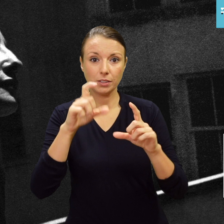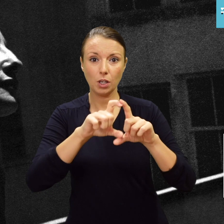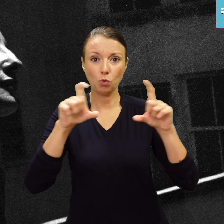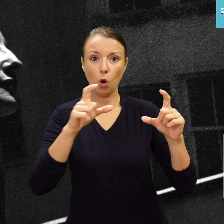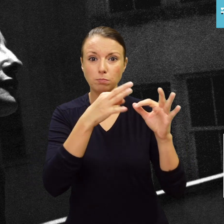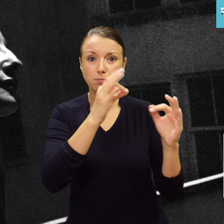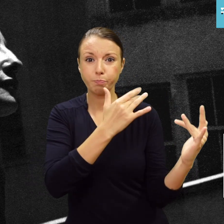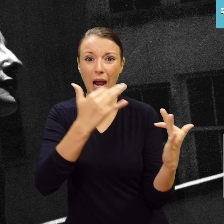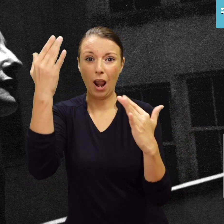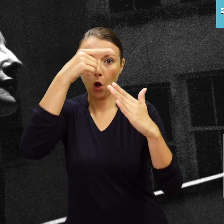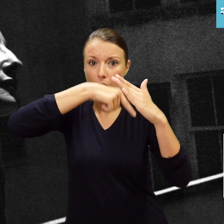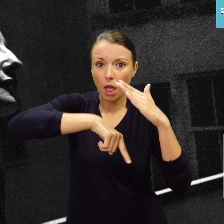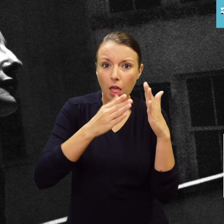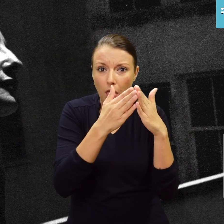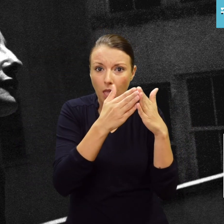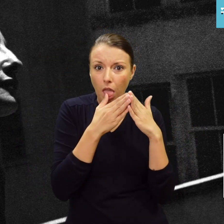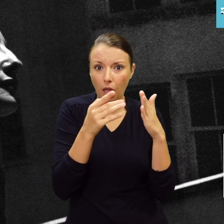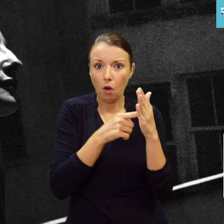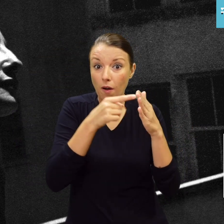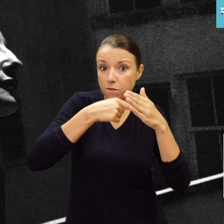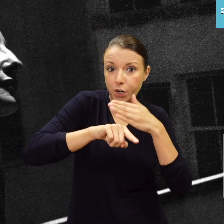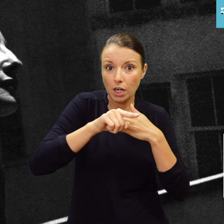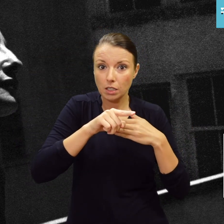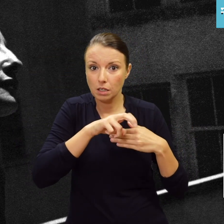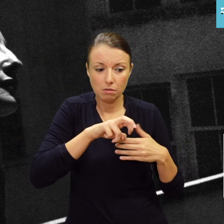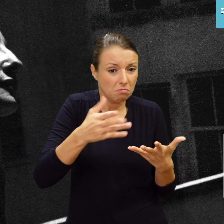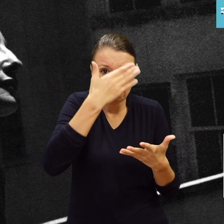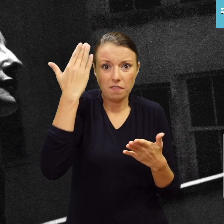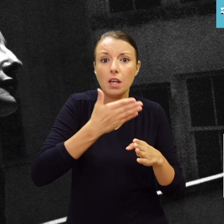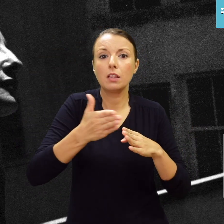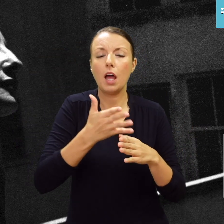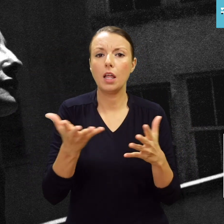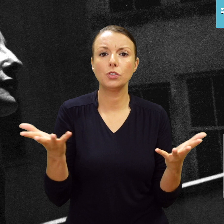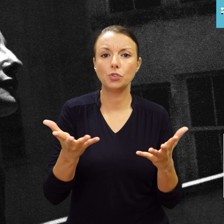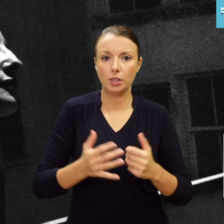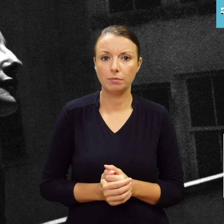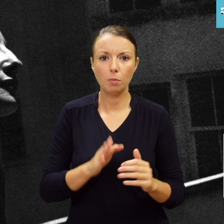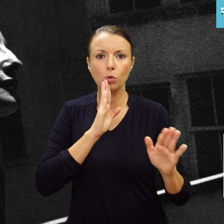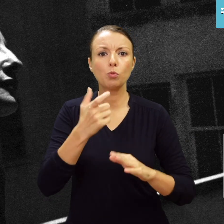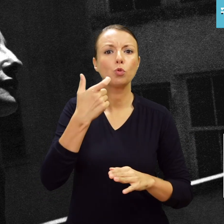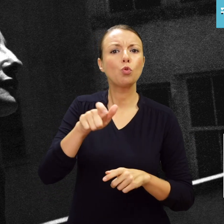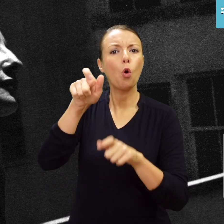i nie wiedziała, dokąd iść. Jak setki innych, którzy przetrwali likwidację getta,